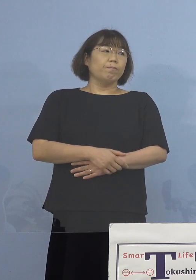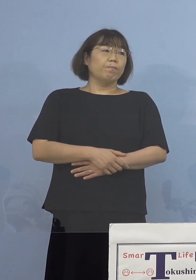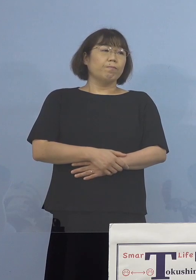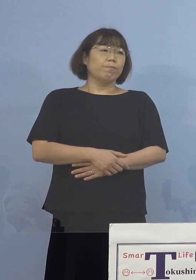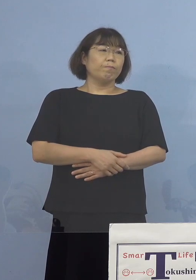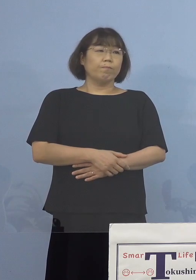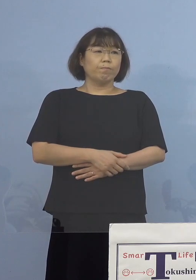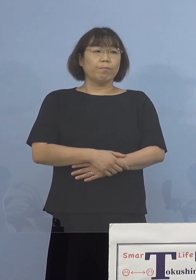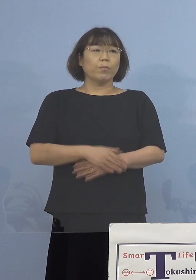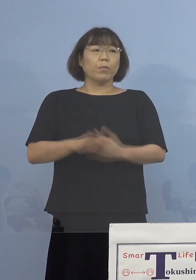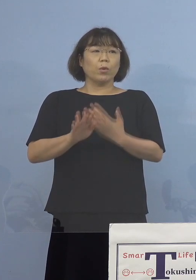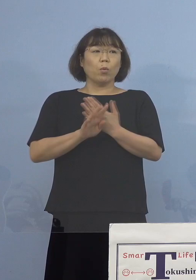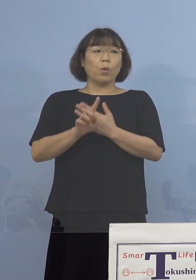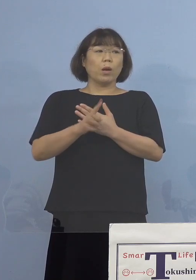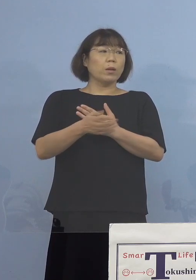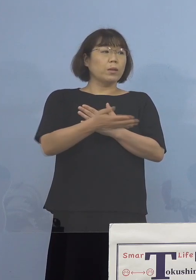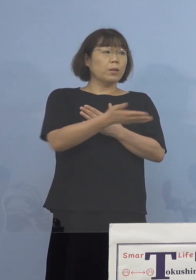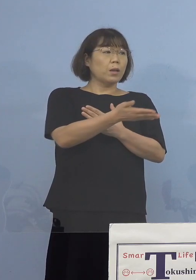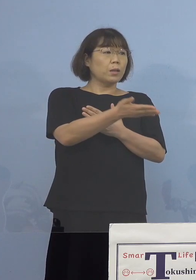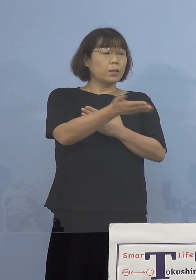（幹事社：読売新聞社） 他にありますでしょうか